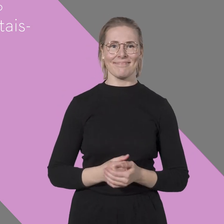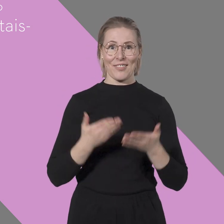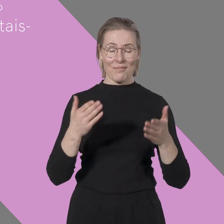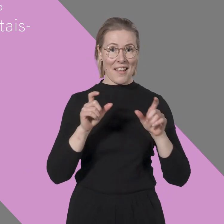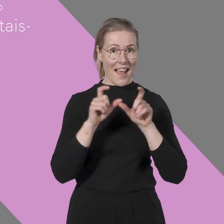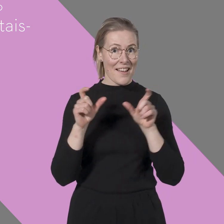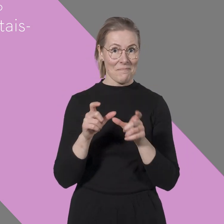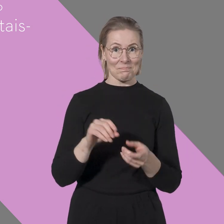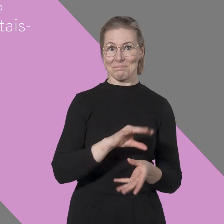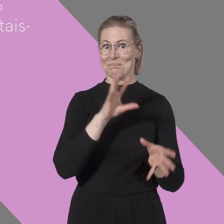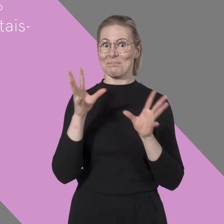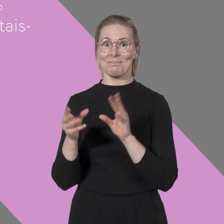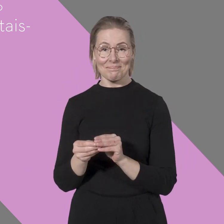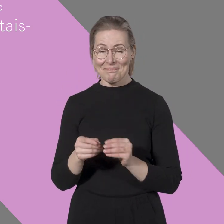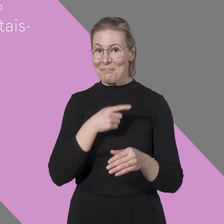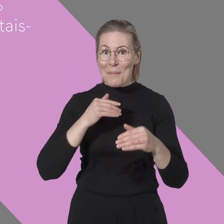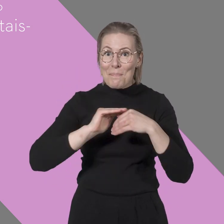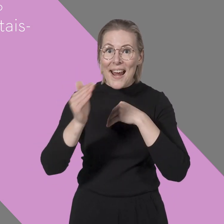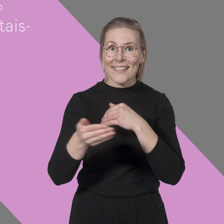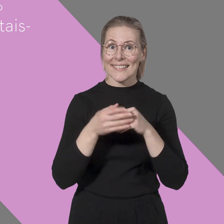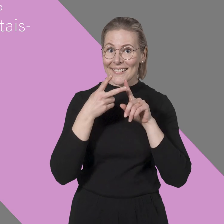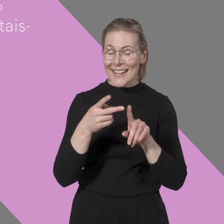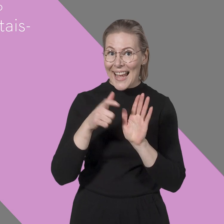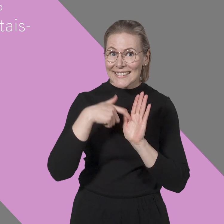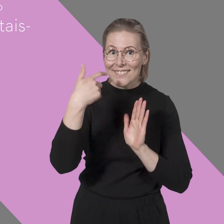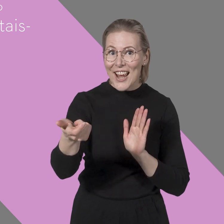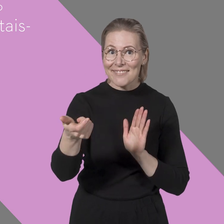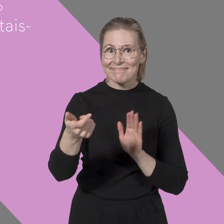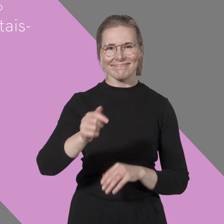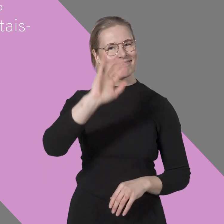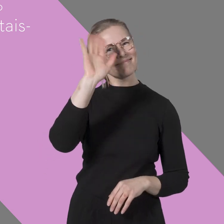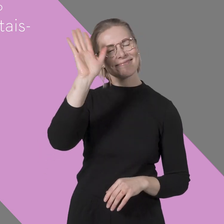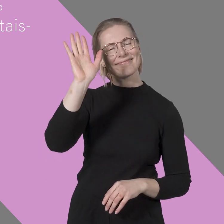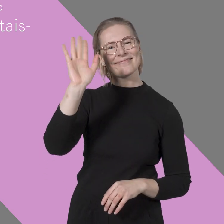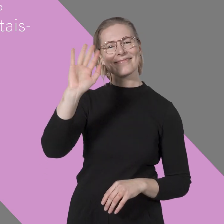Tässä olivat tämän viikon aiheet. Palaamme asiaan taas ensi viikolla, moi moi!